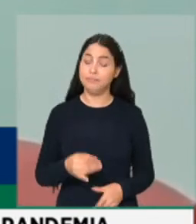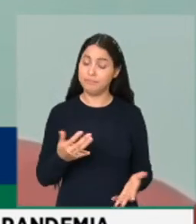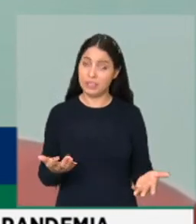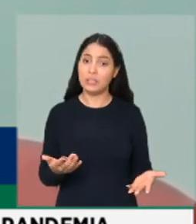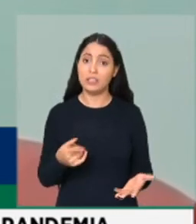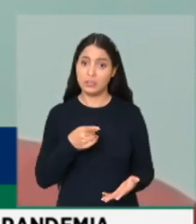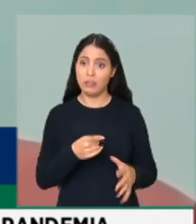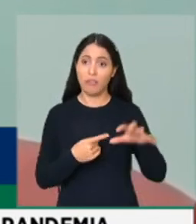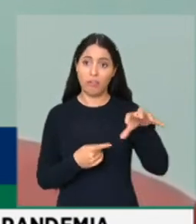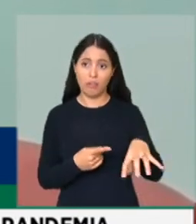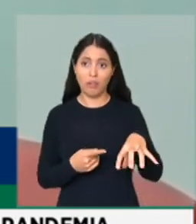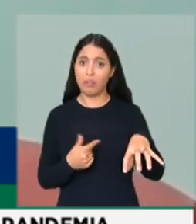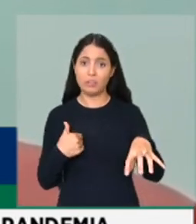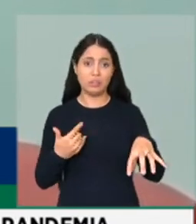NEGLIGENCIADO. VIVO NUM ESTADO QUE O SEGMENTO CULTURAL...